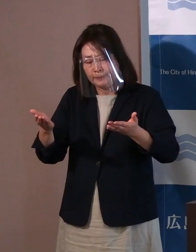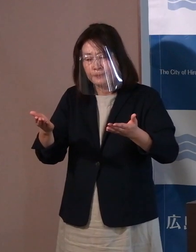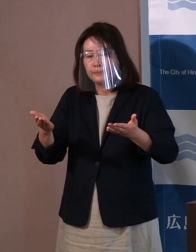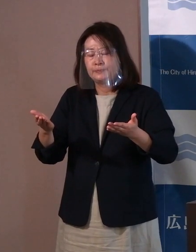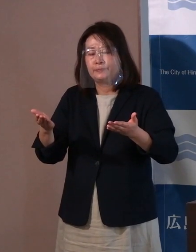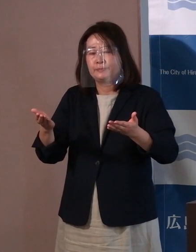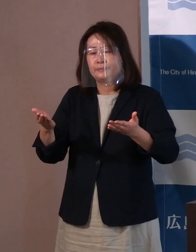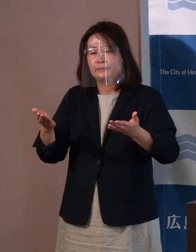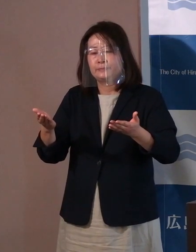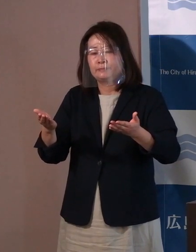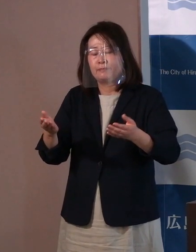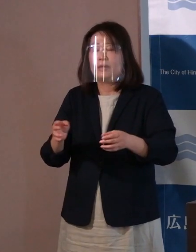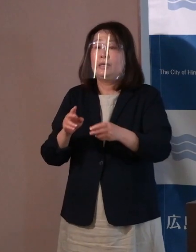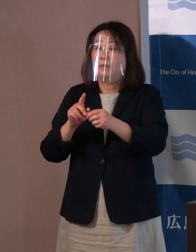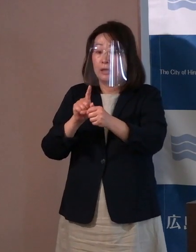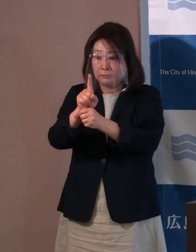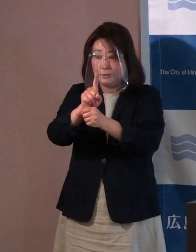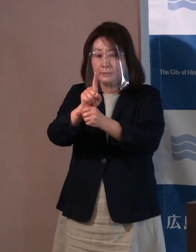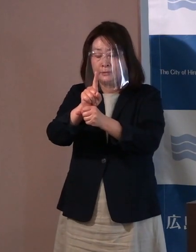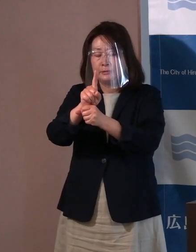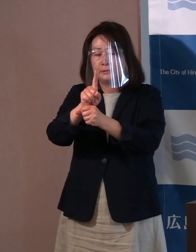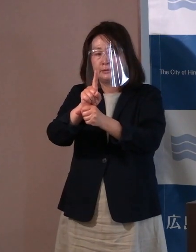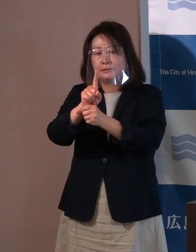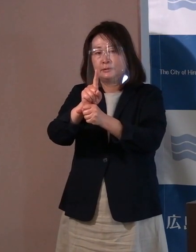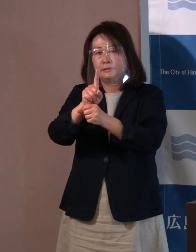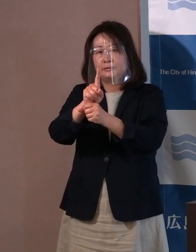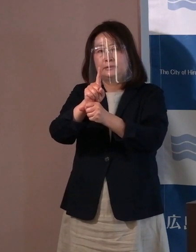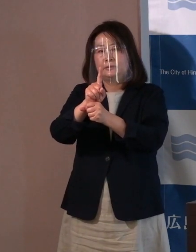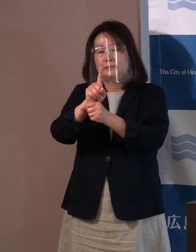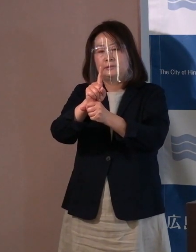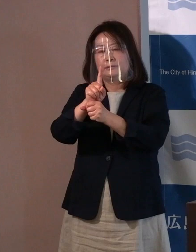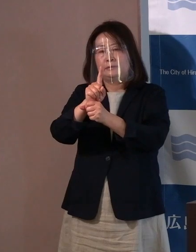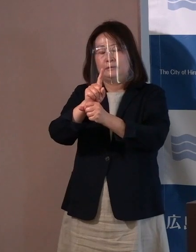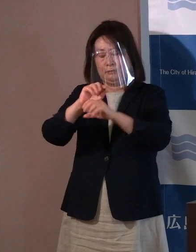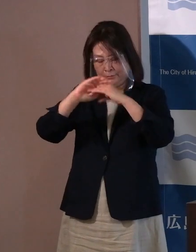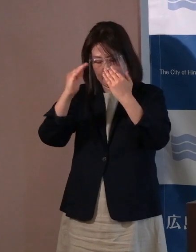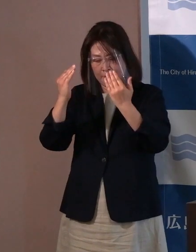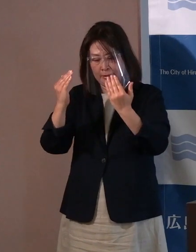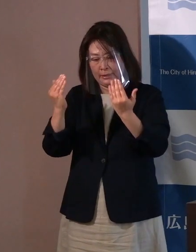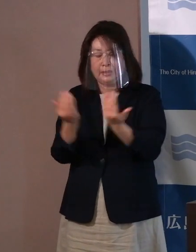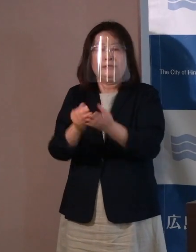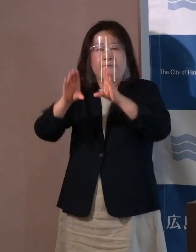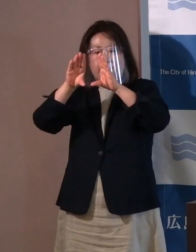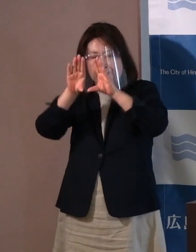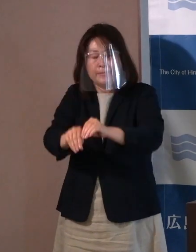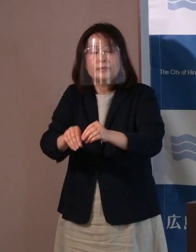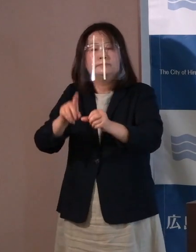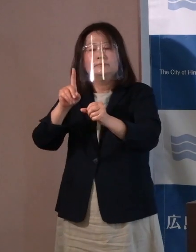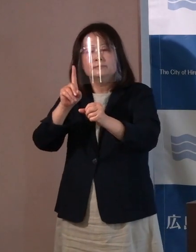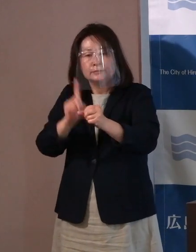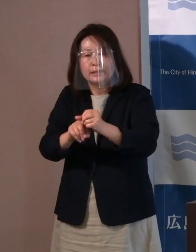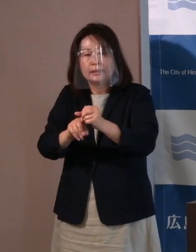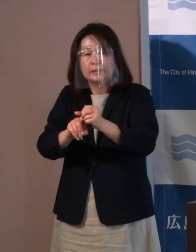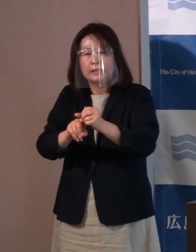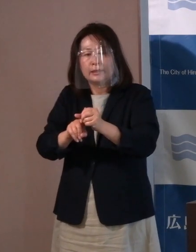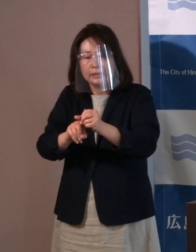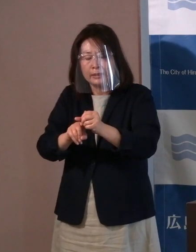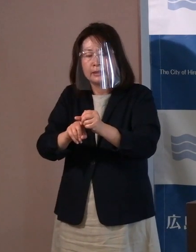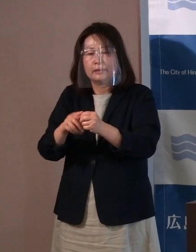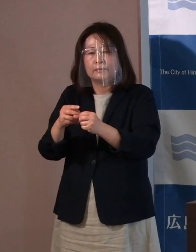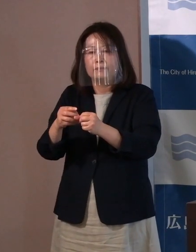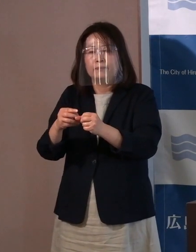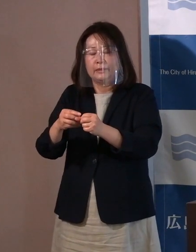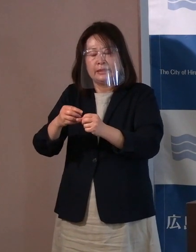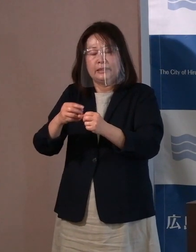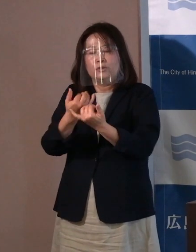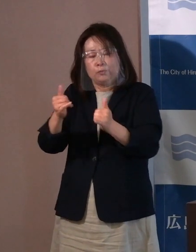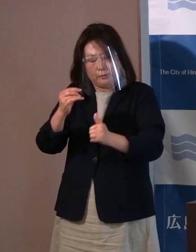核兵器の完全なる撤廃に向けて 人類の英知を結集すると｡